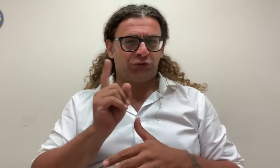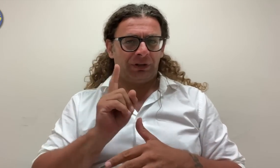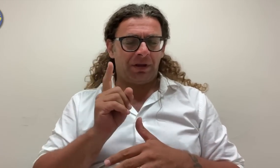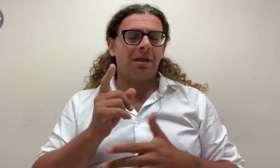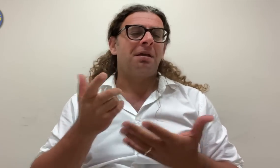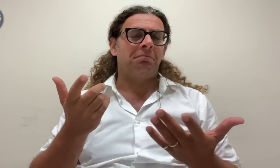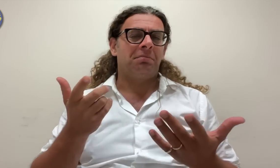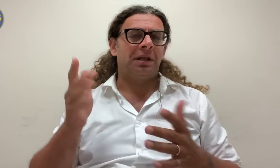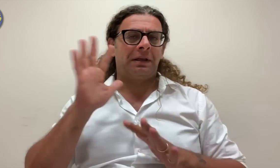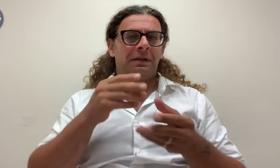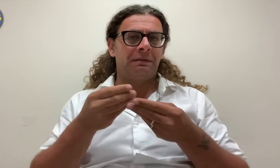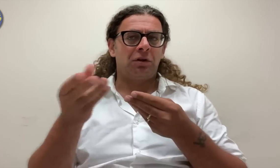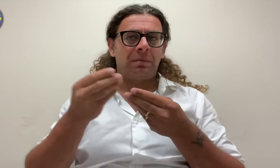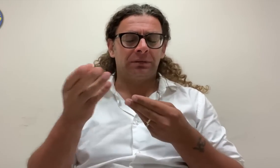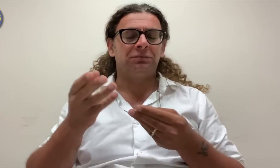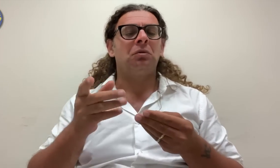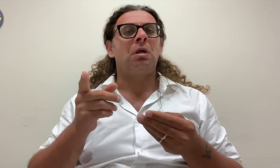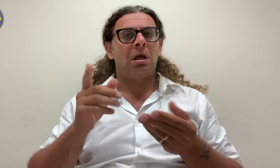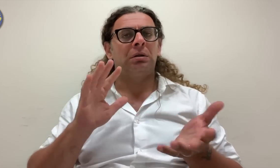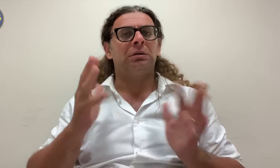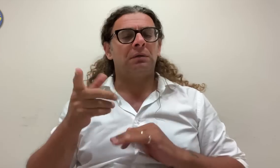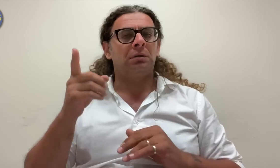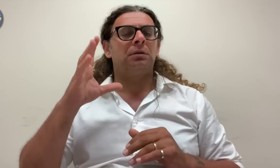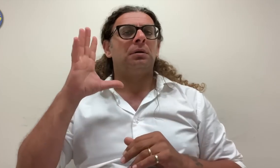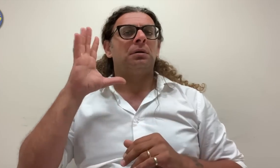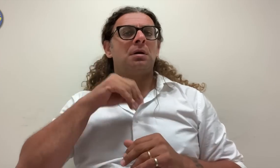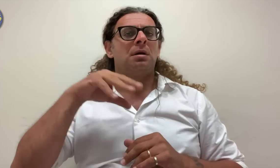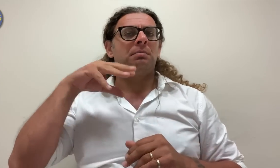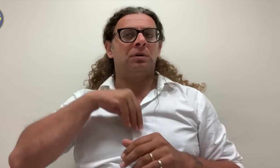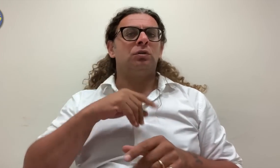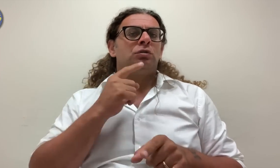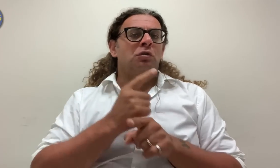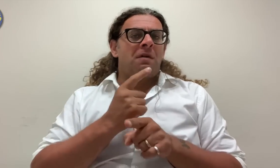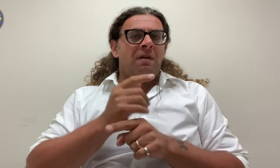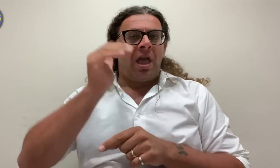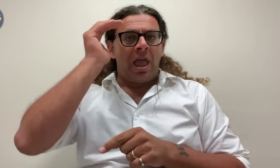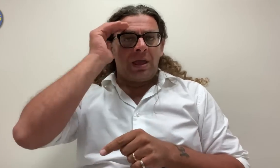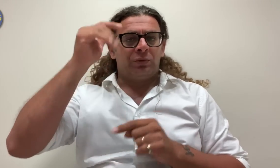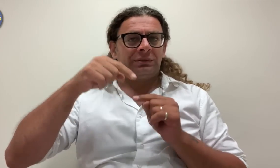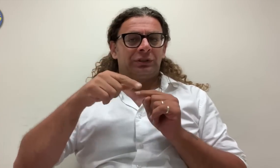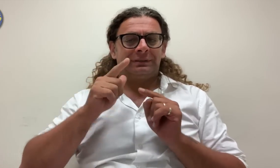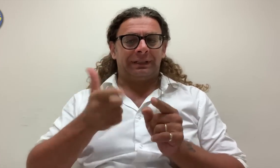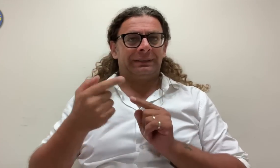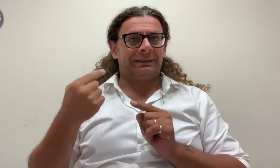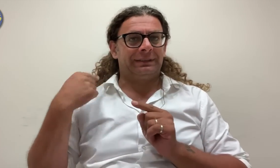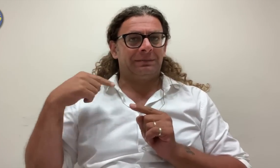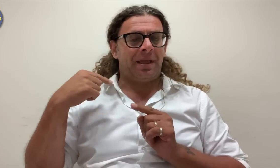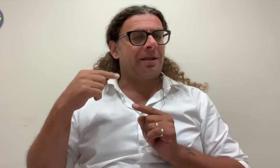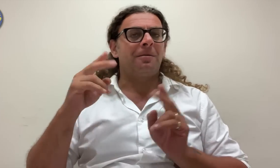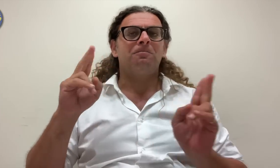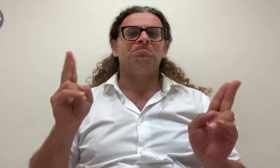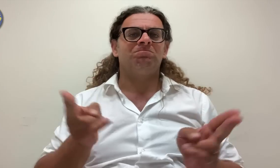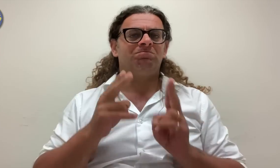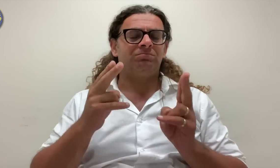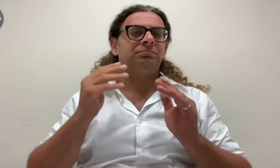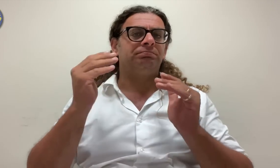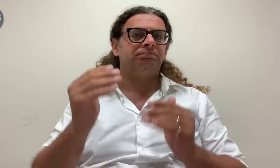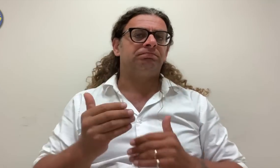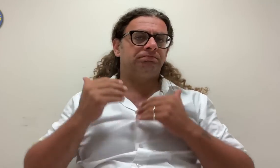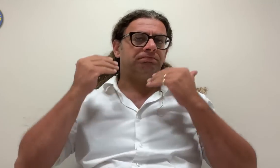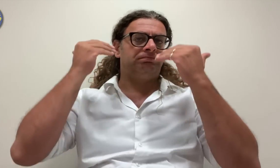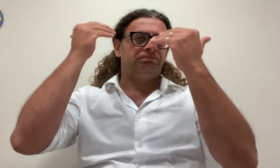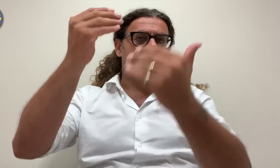dell’accessibilità ma ha compreso le nostre ragioni dopo aver visionato tutti gli allegati. L’audizione della scorsa settimana quindi non si è potuta svolgere